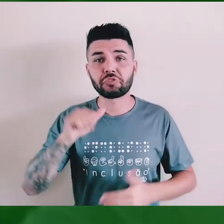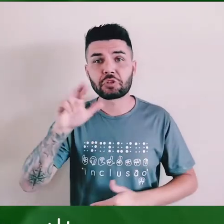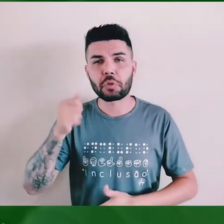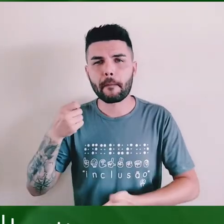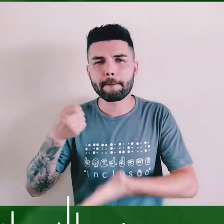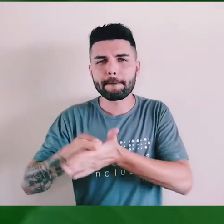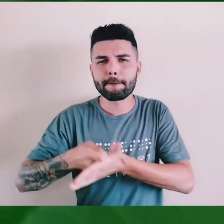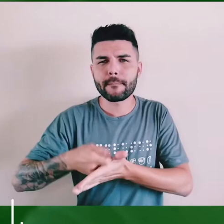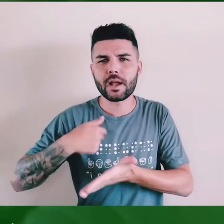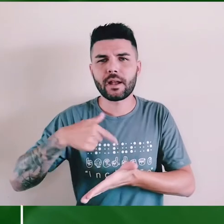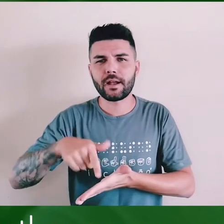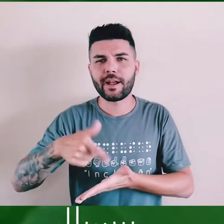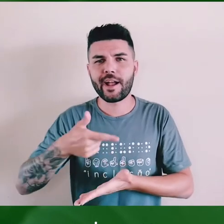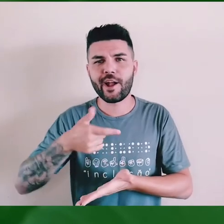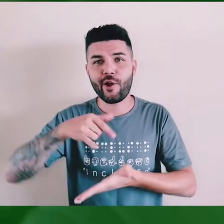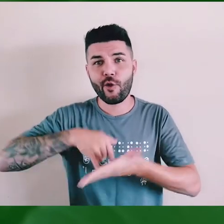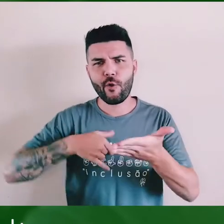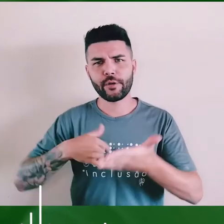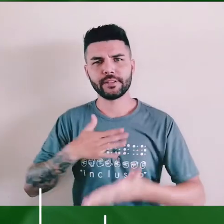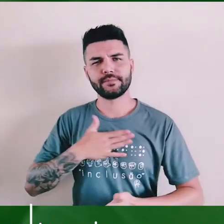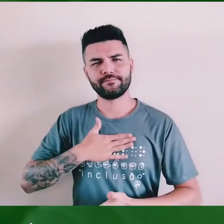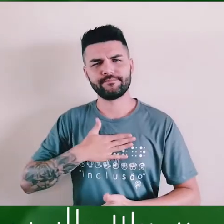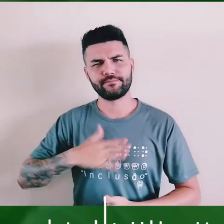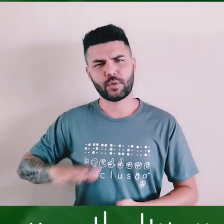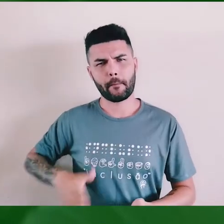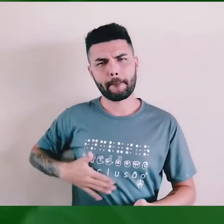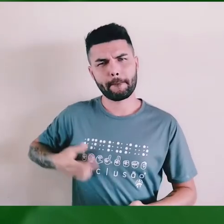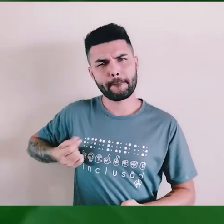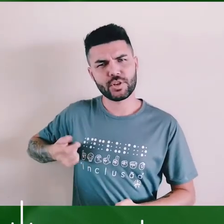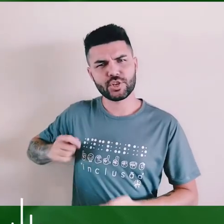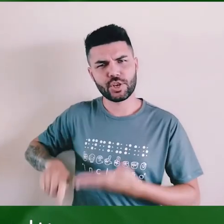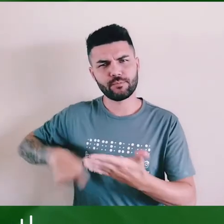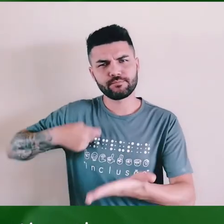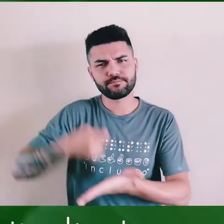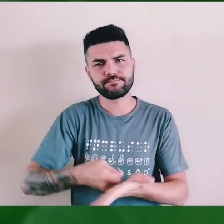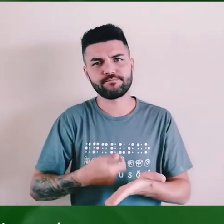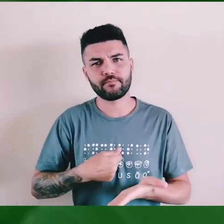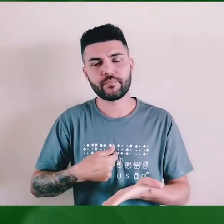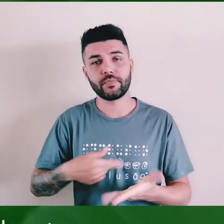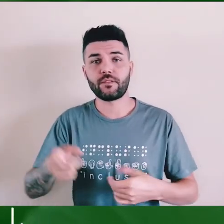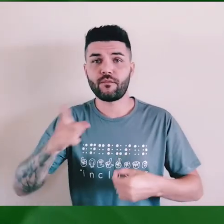uma conta. Mas era uma experiência necessária. Fiquei um ano em Cuiabá, voltei e fiz um